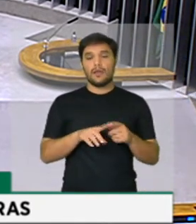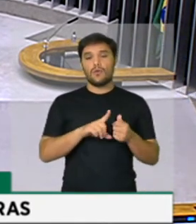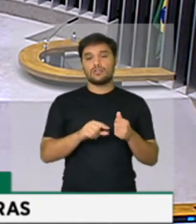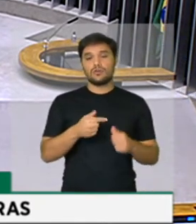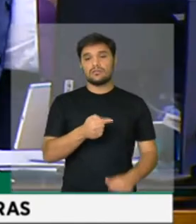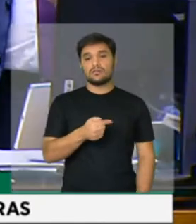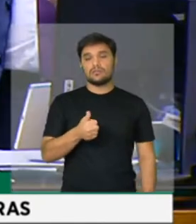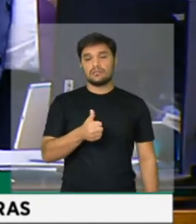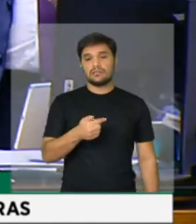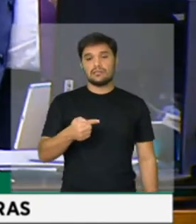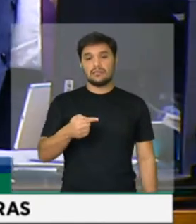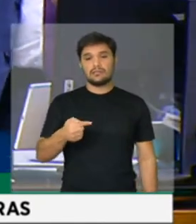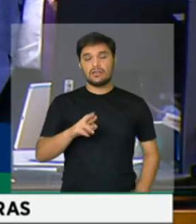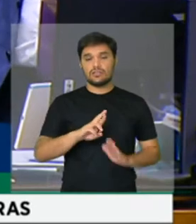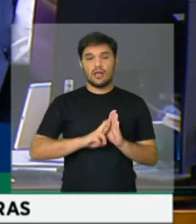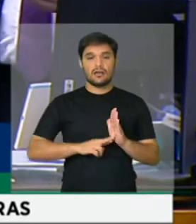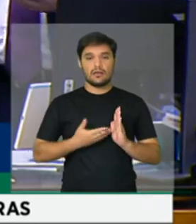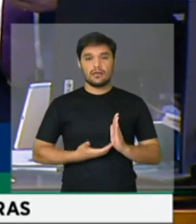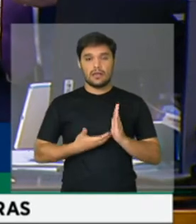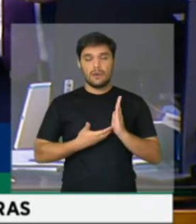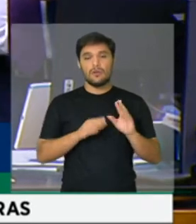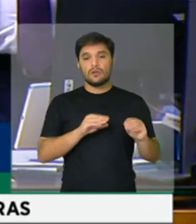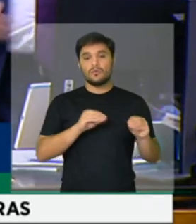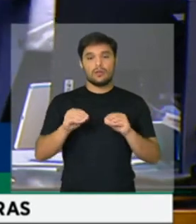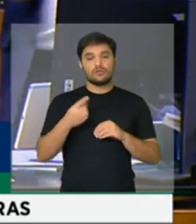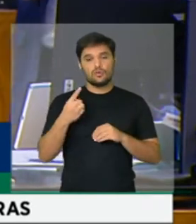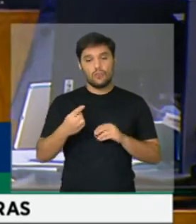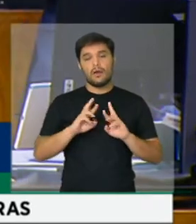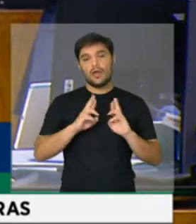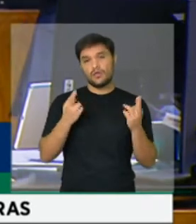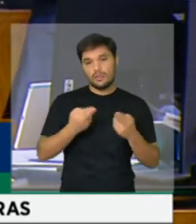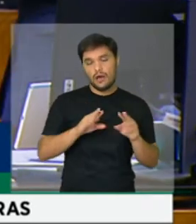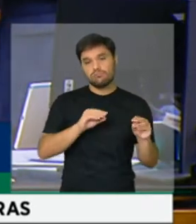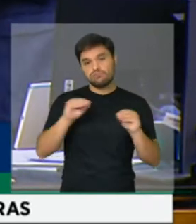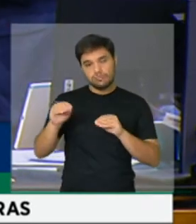DAS EMENDAS DE PLENÁRIO. OBRIGADO, PRESIDENTE. [PRESIDENTE]: REQUERIMENTO DE ADIAMENTO DE DISCUSSÃO, REQUER NOS TERMOS